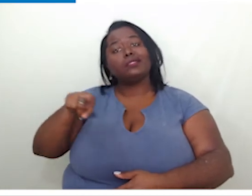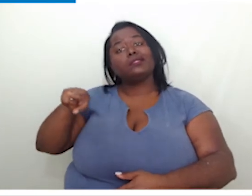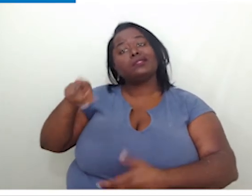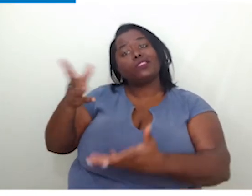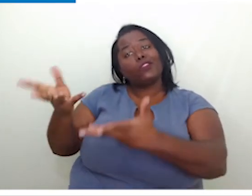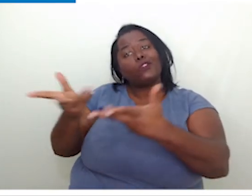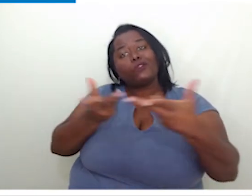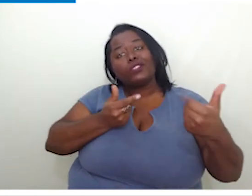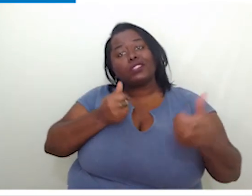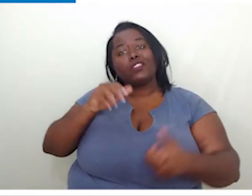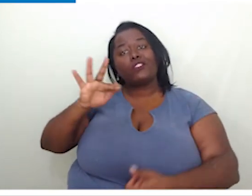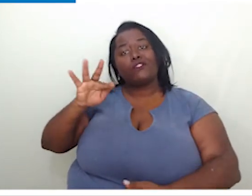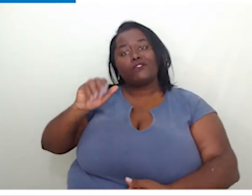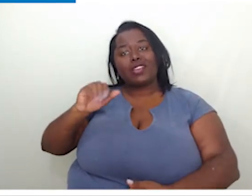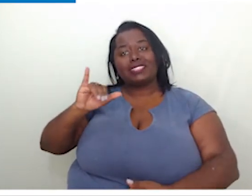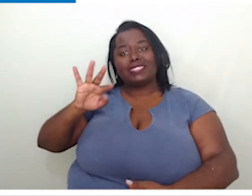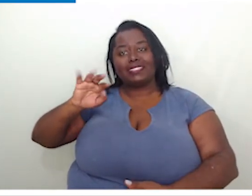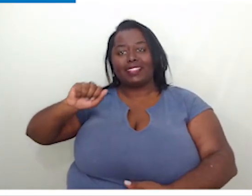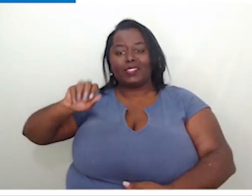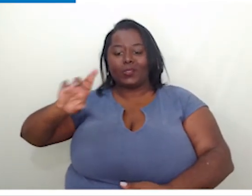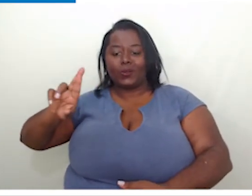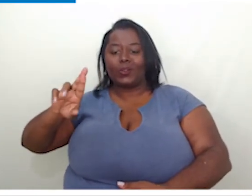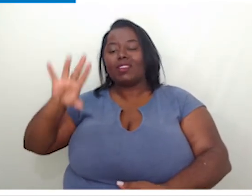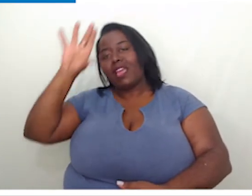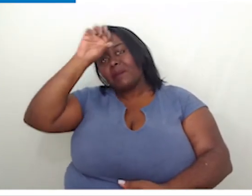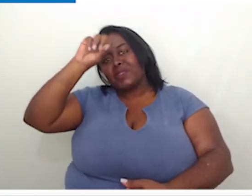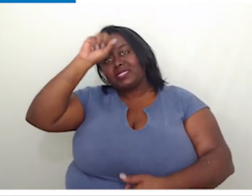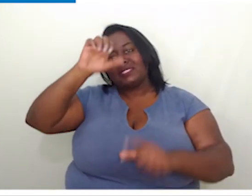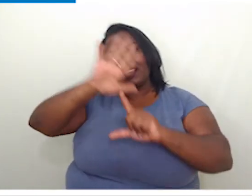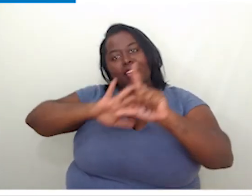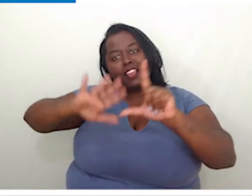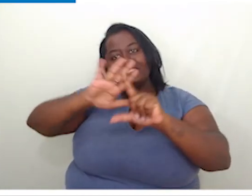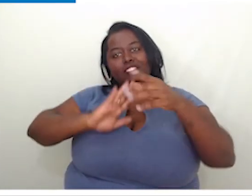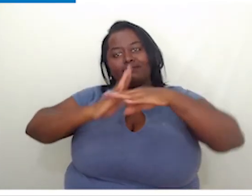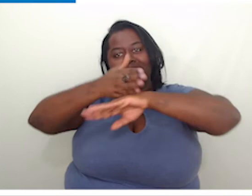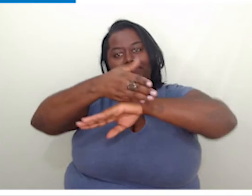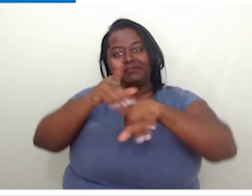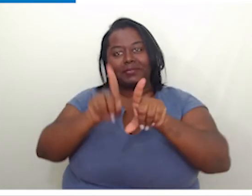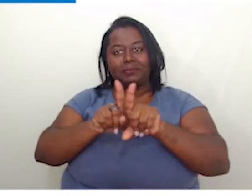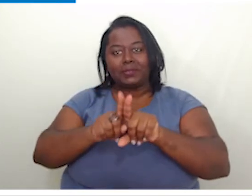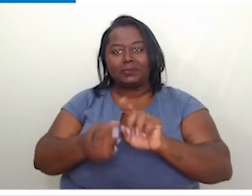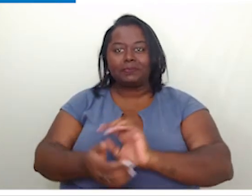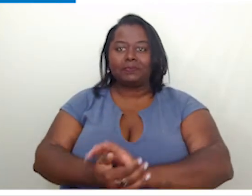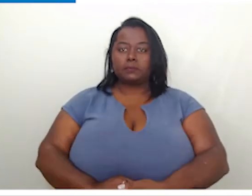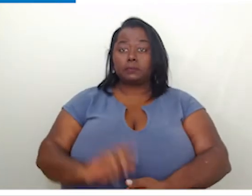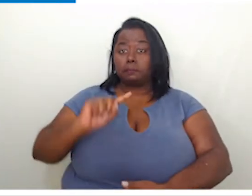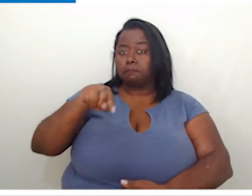Próximamente, hablaré sobre el estudio que conducimos en nuestro programa de entrenamiento de profesores.